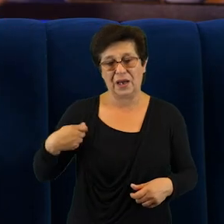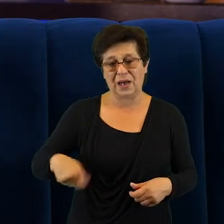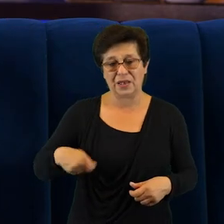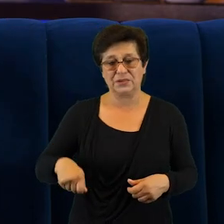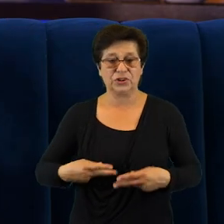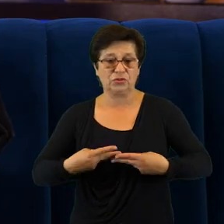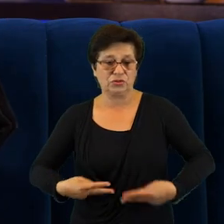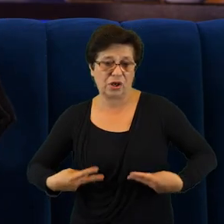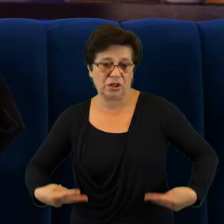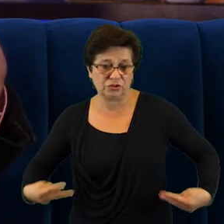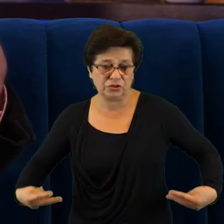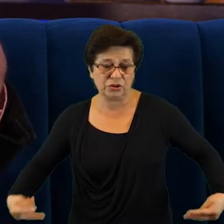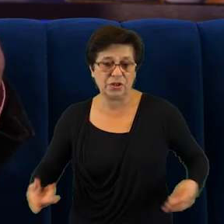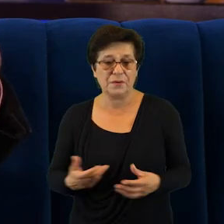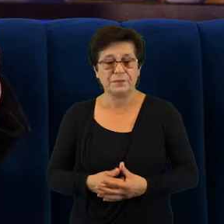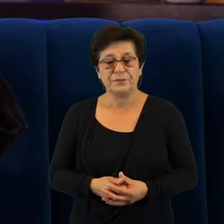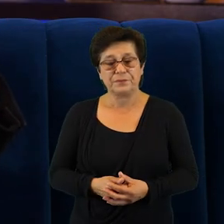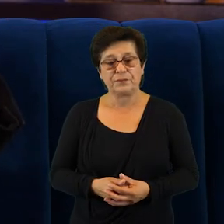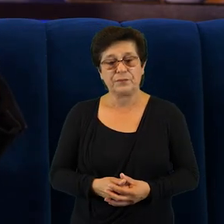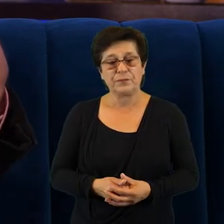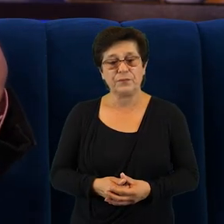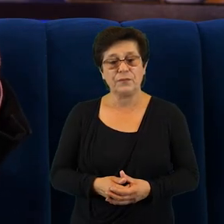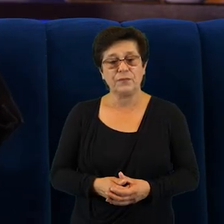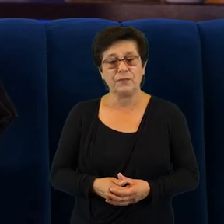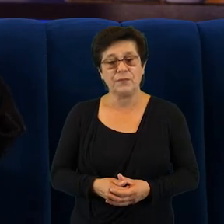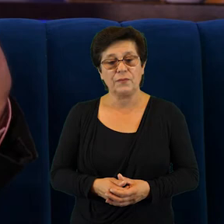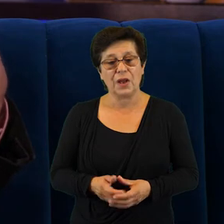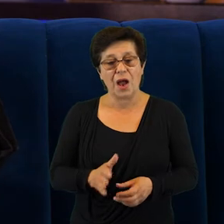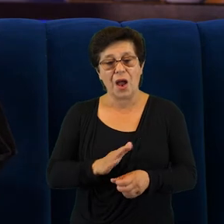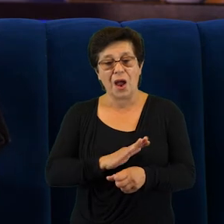a jednocześnie tak pełen tryskającego ciętością,